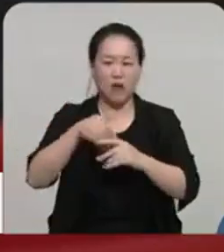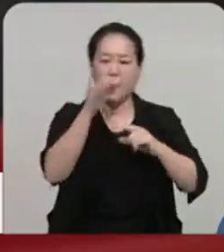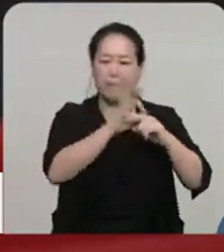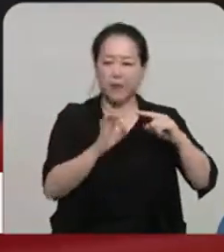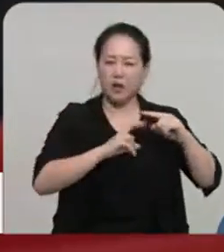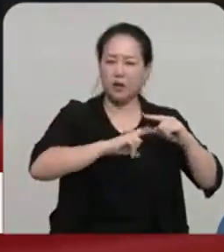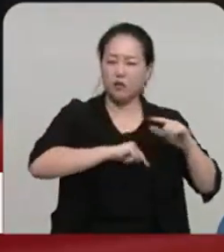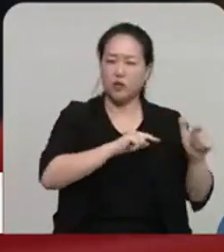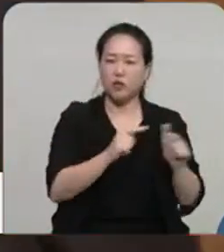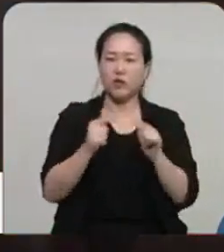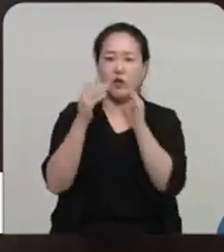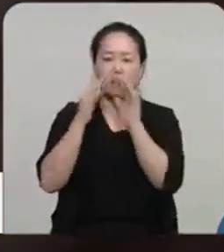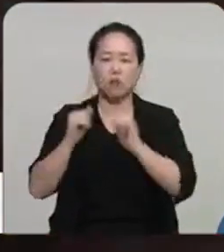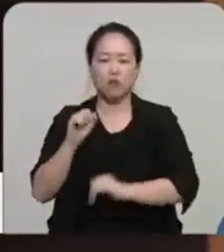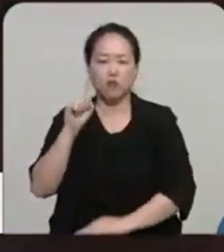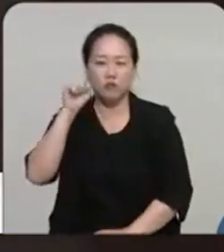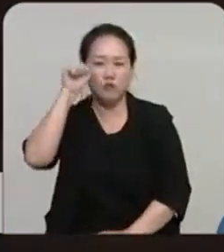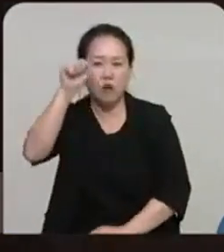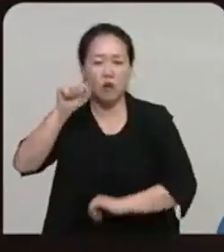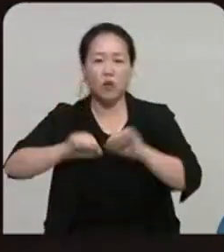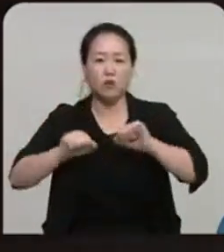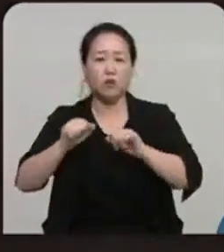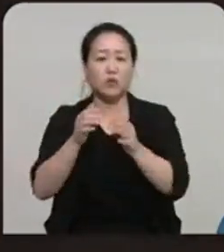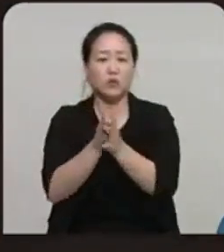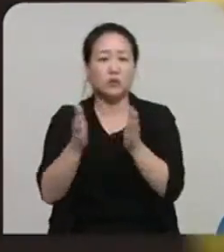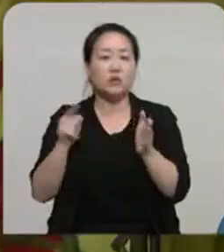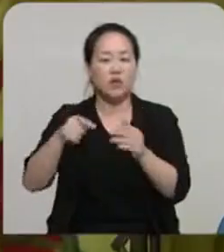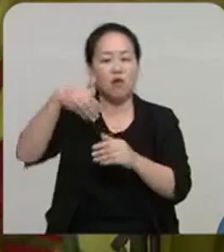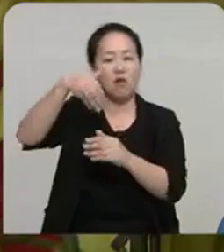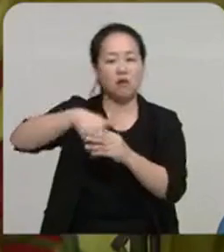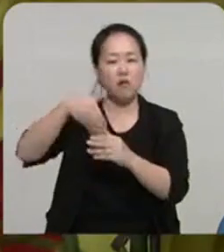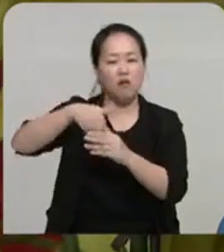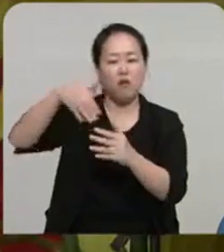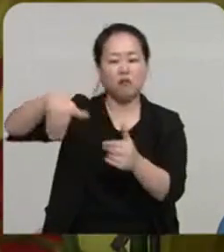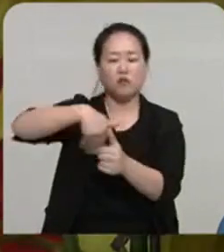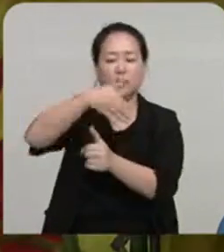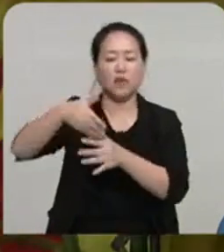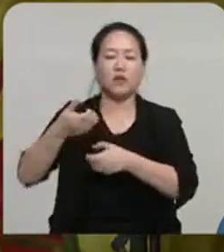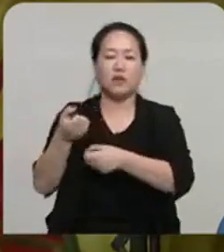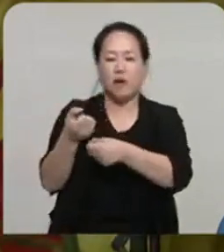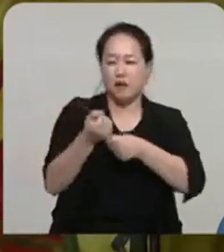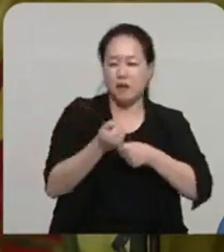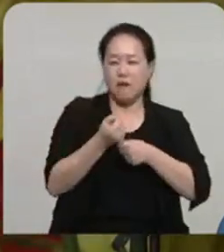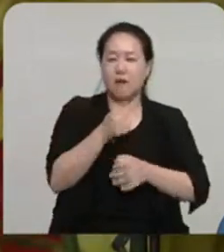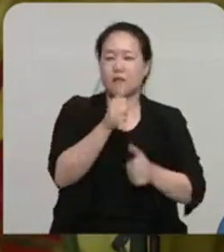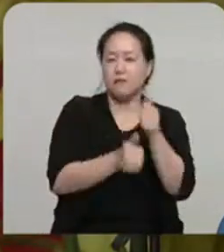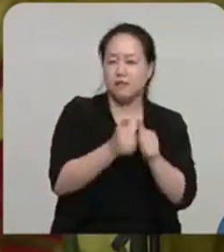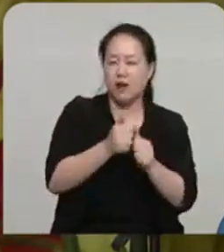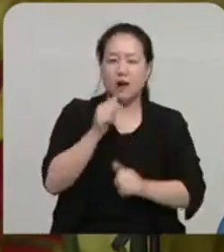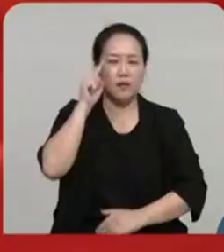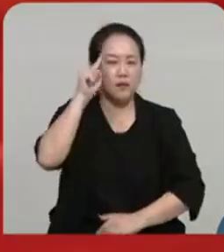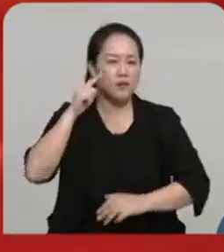서두르면서 총선 시계는 빨라지 고 경쟁과 신경전도 더욱 치열해 질 전망입니다.